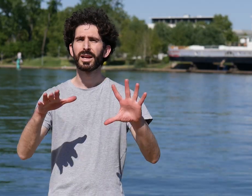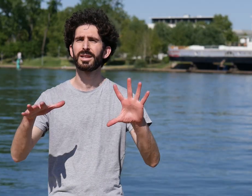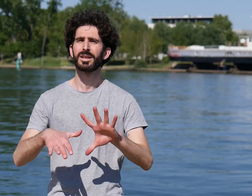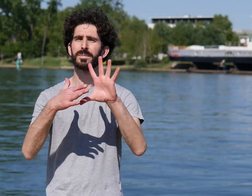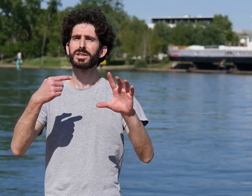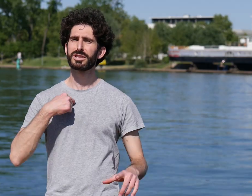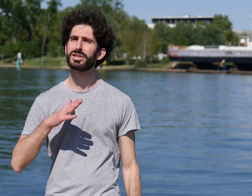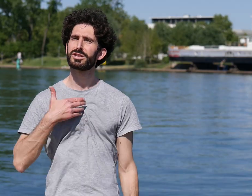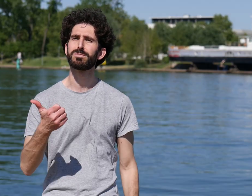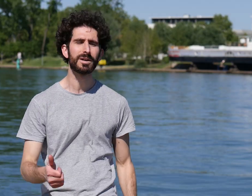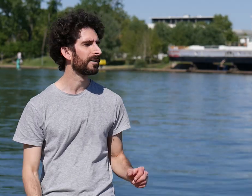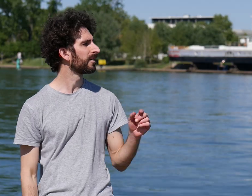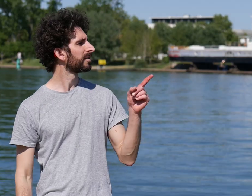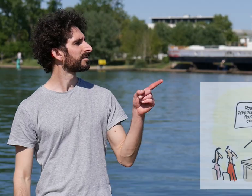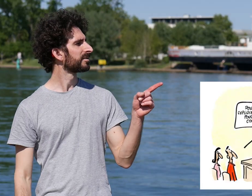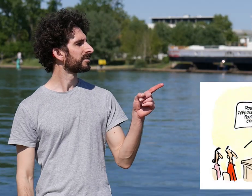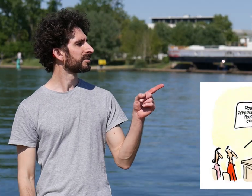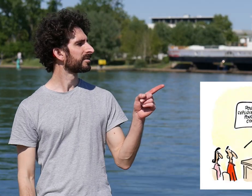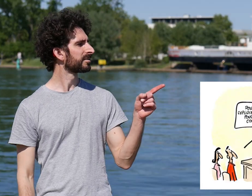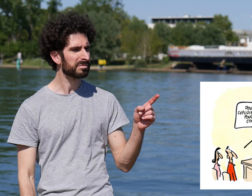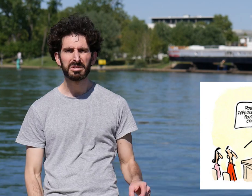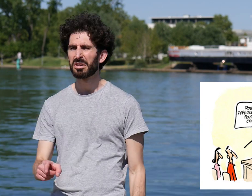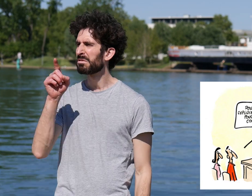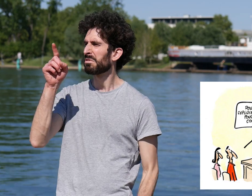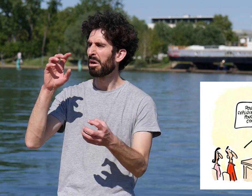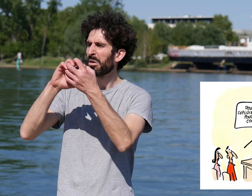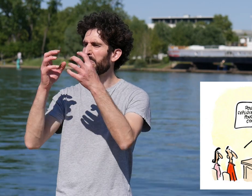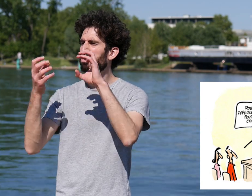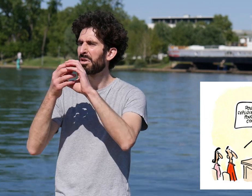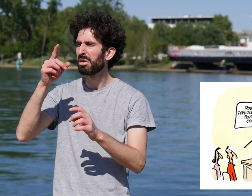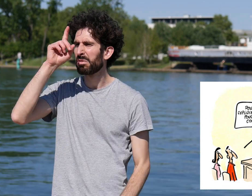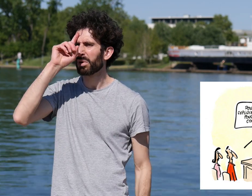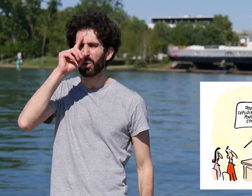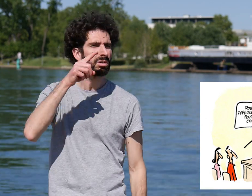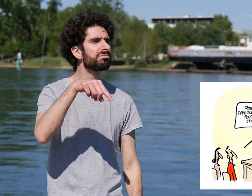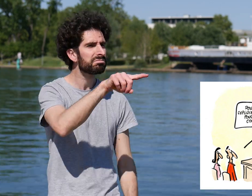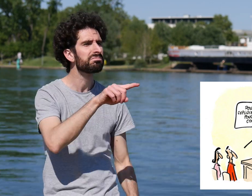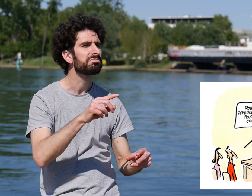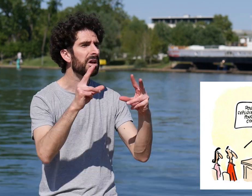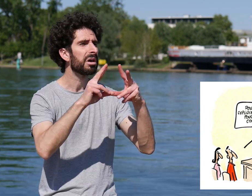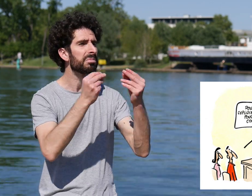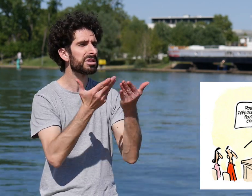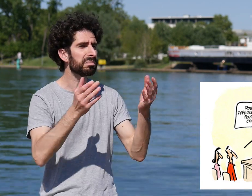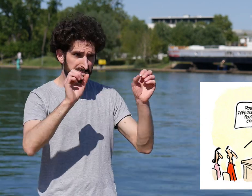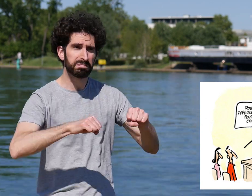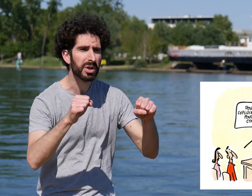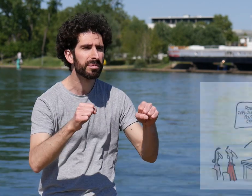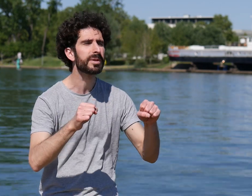Voici une image que j'aime bien. *Traduction de l'image*